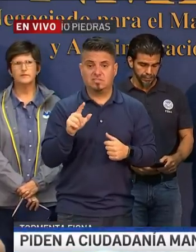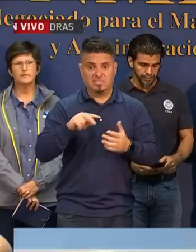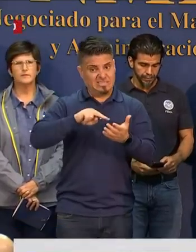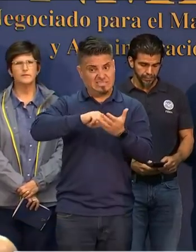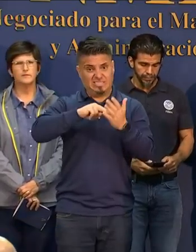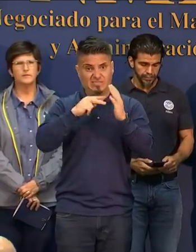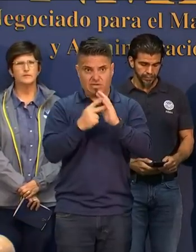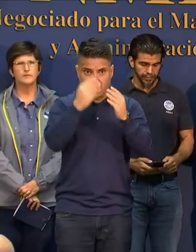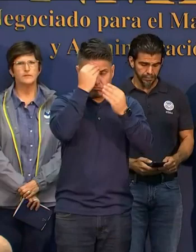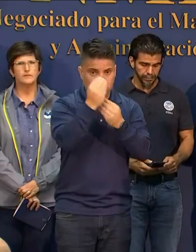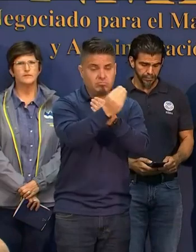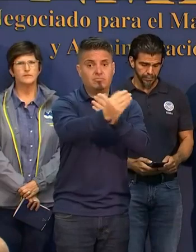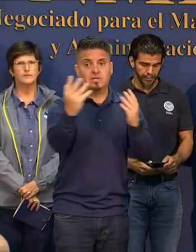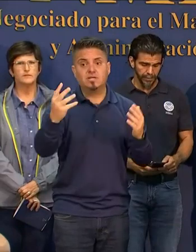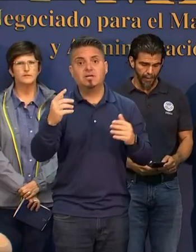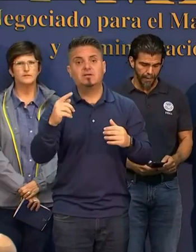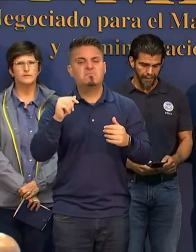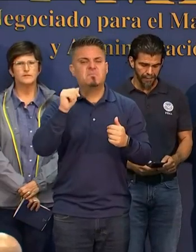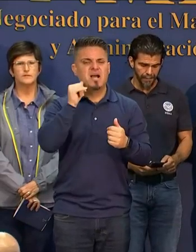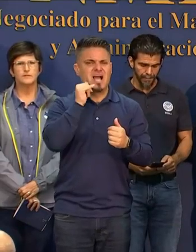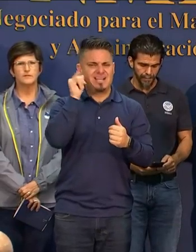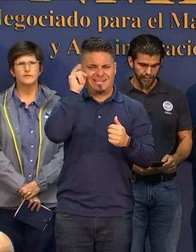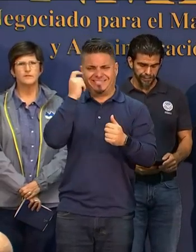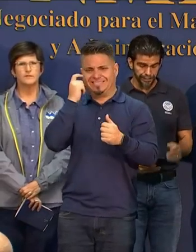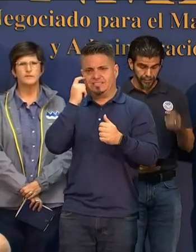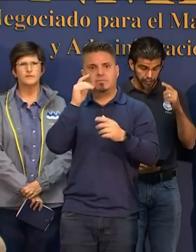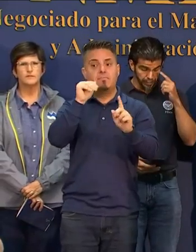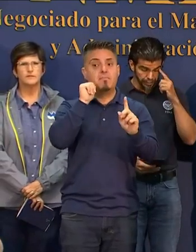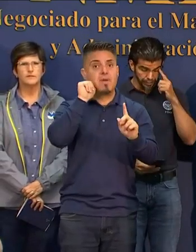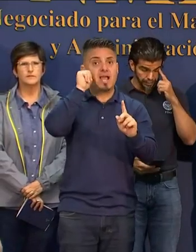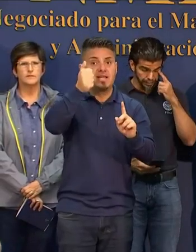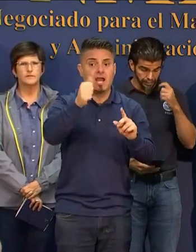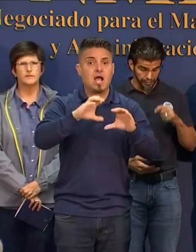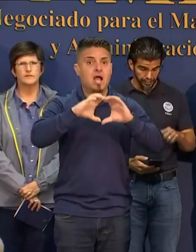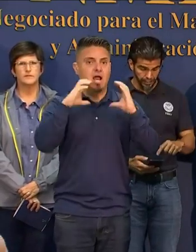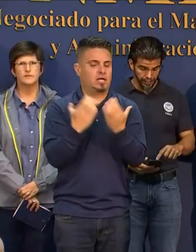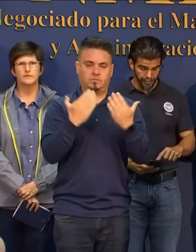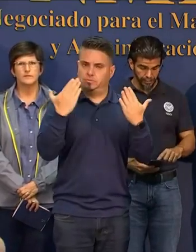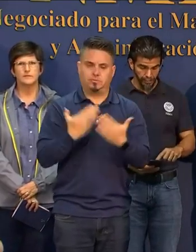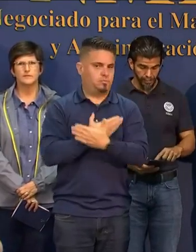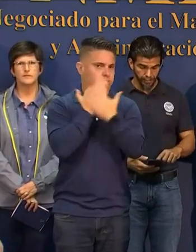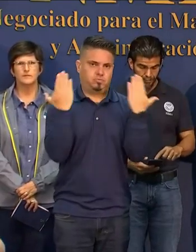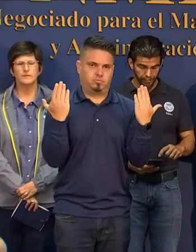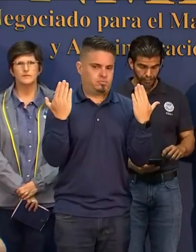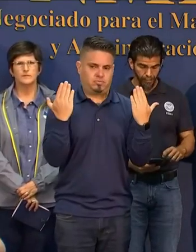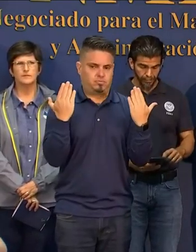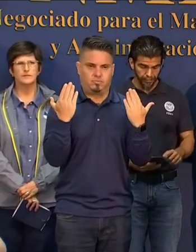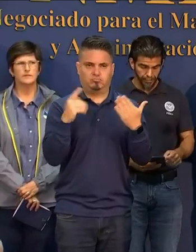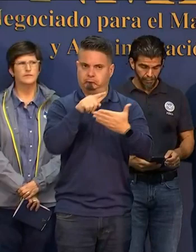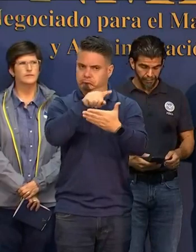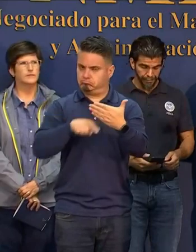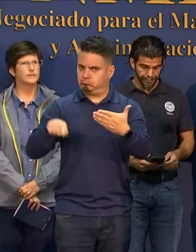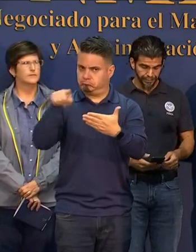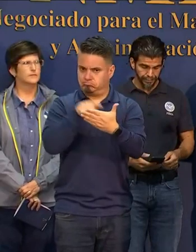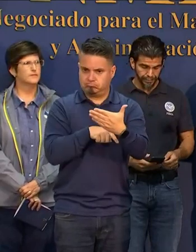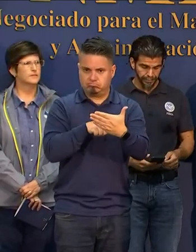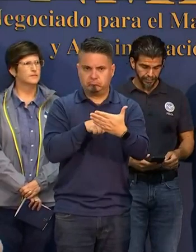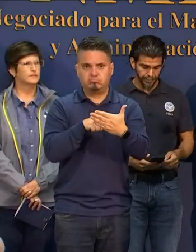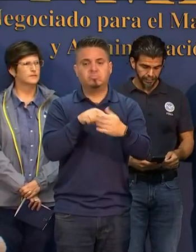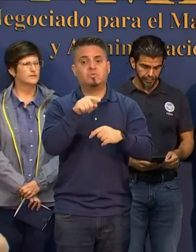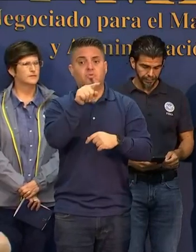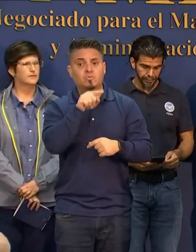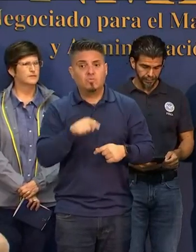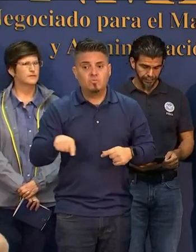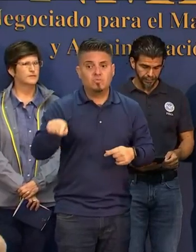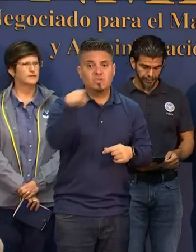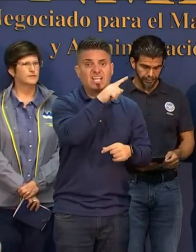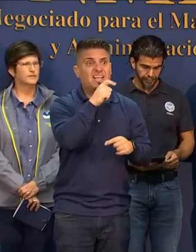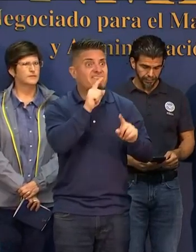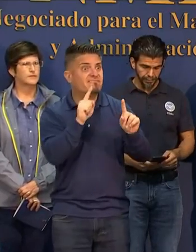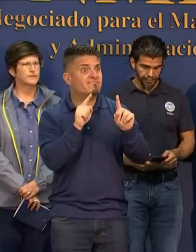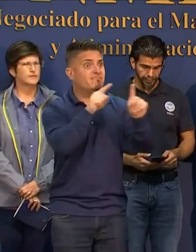NACIONES PARA TODO HASTA EL